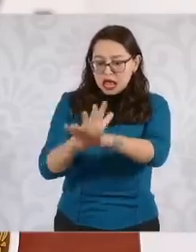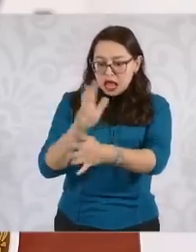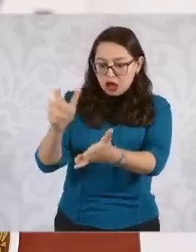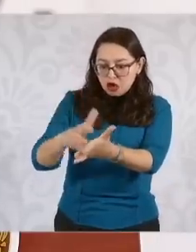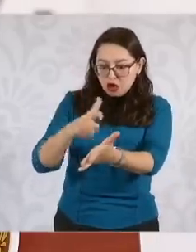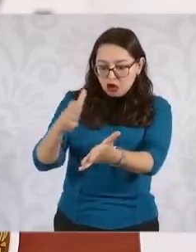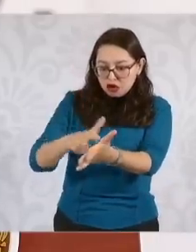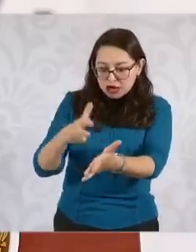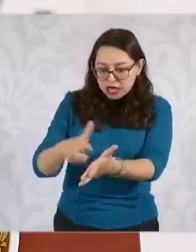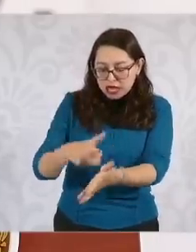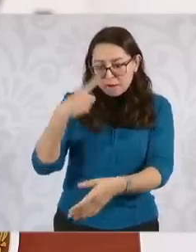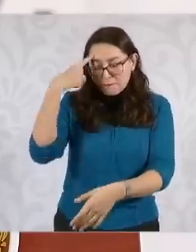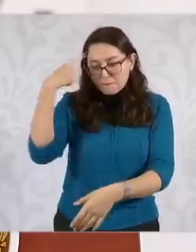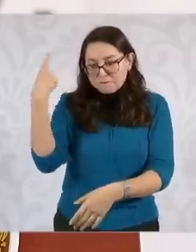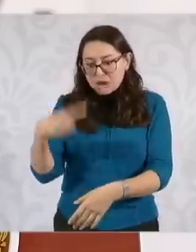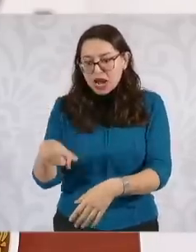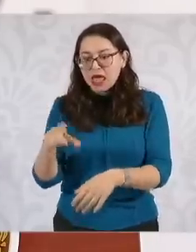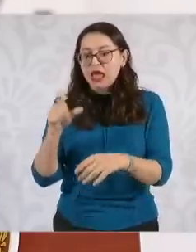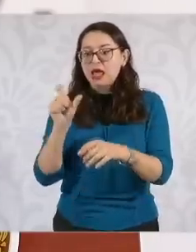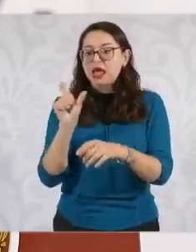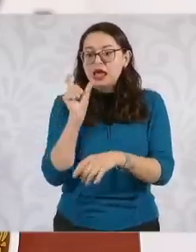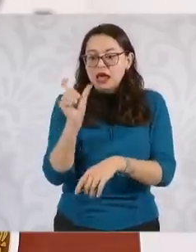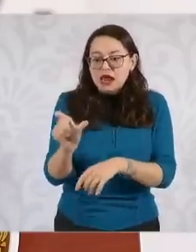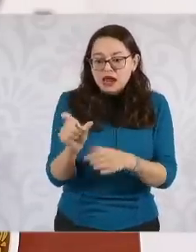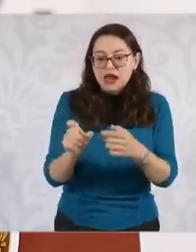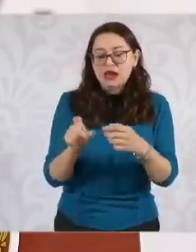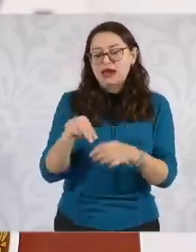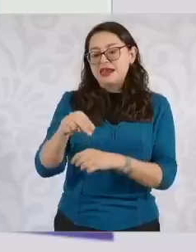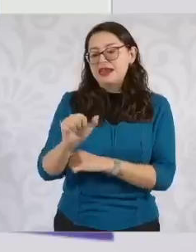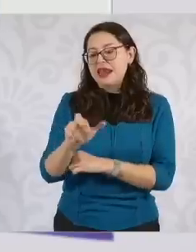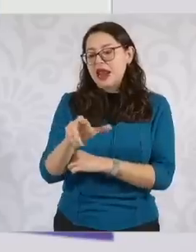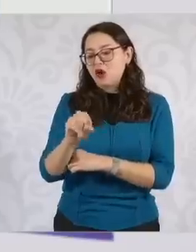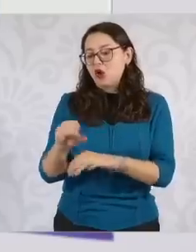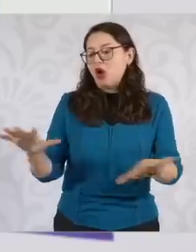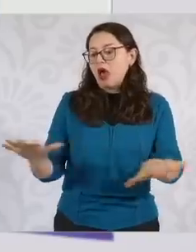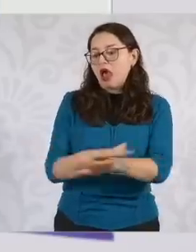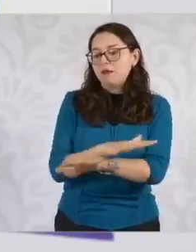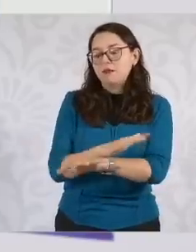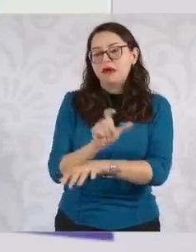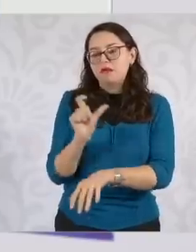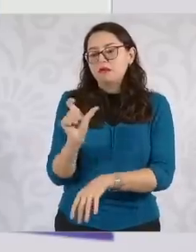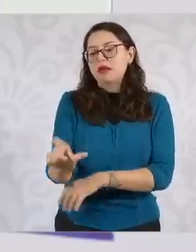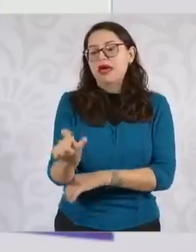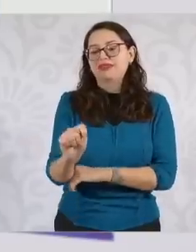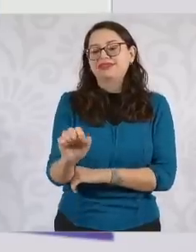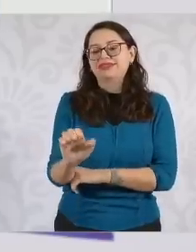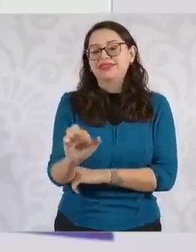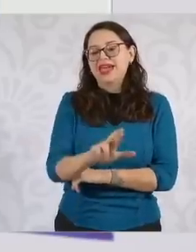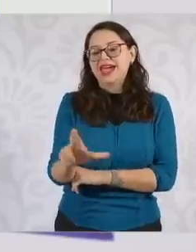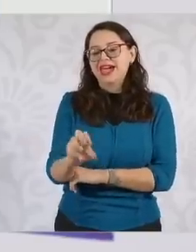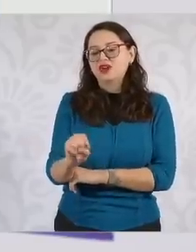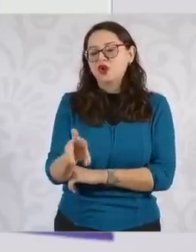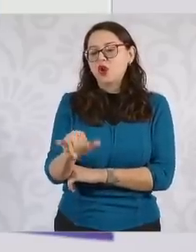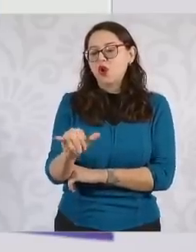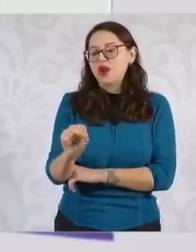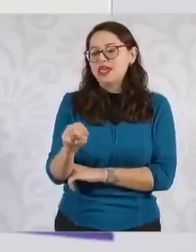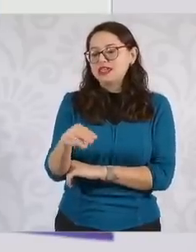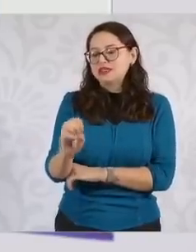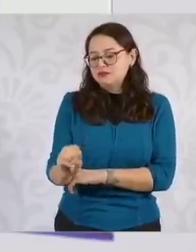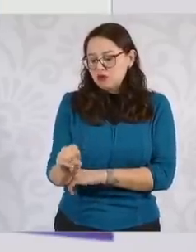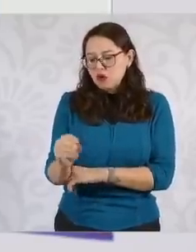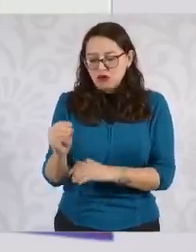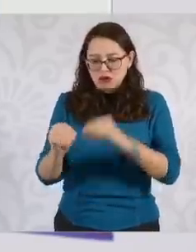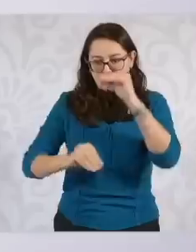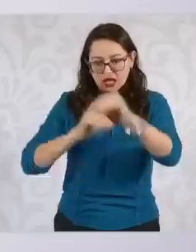intervención Pero qué dice ese presidente del pan sobre el cártel